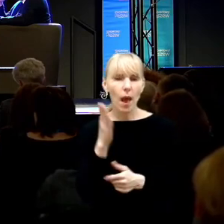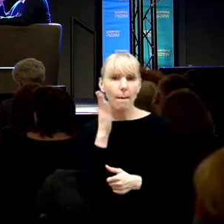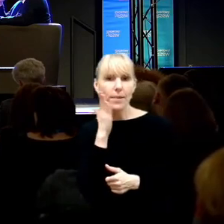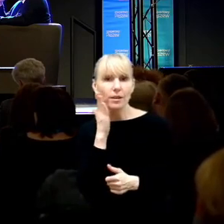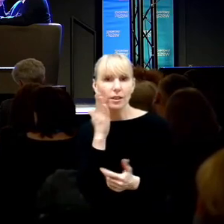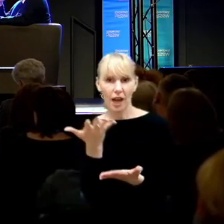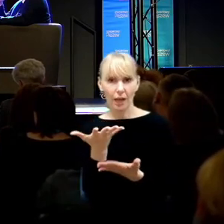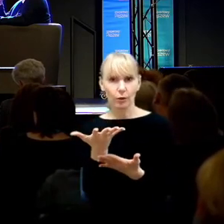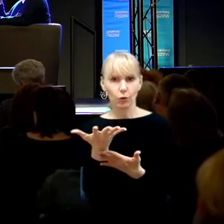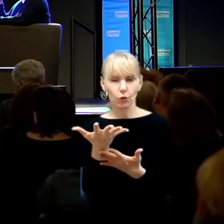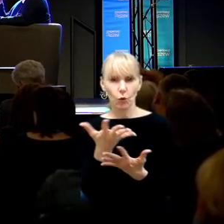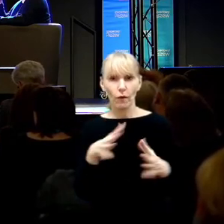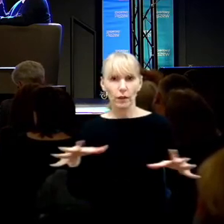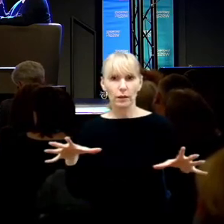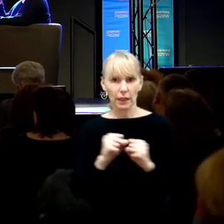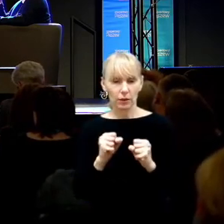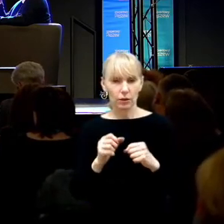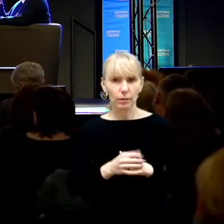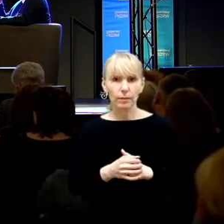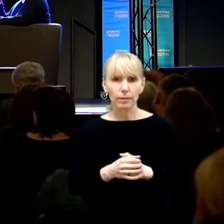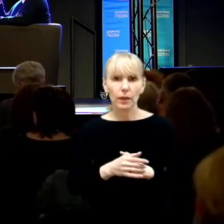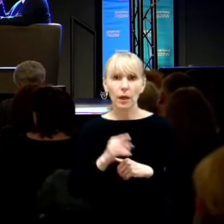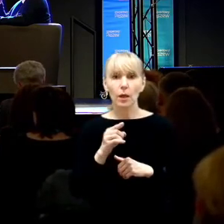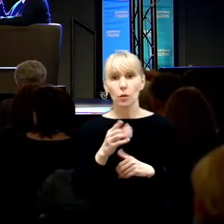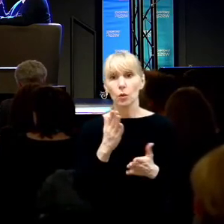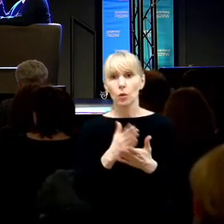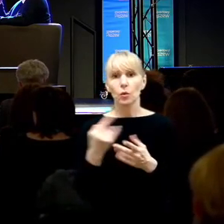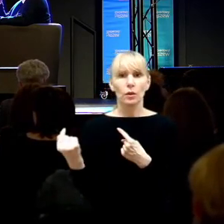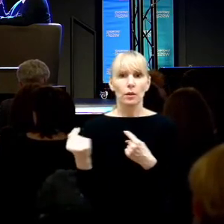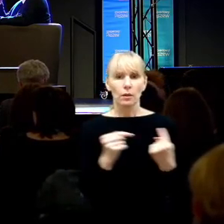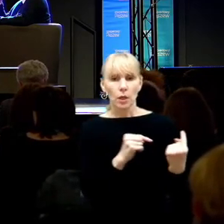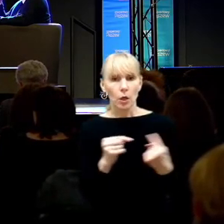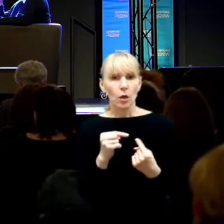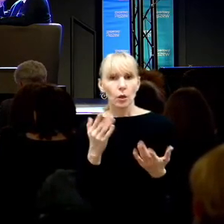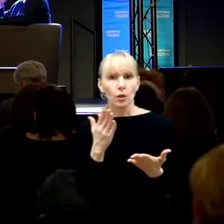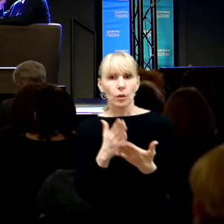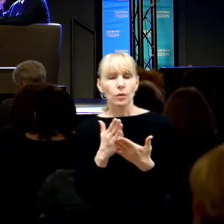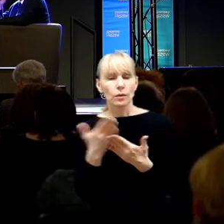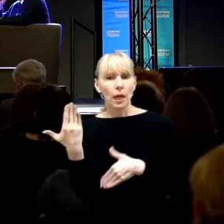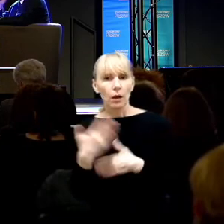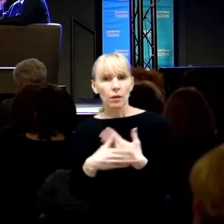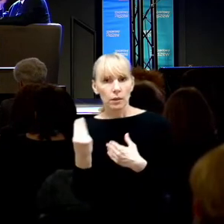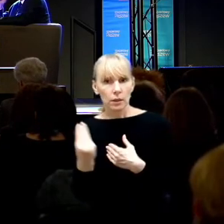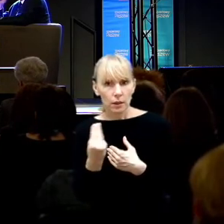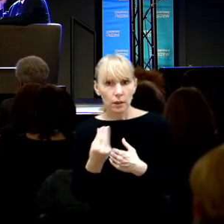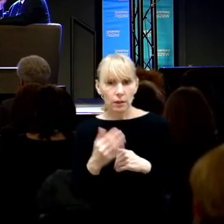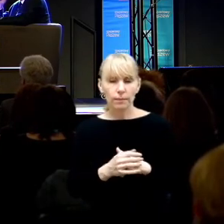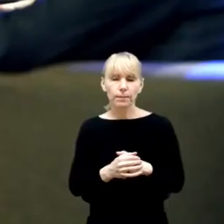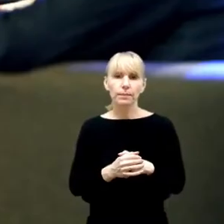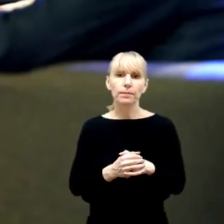Poruszaliśmy trochę w tej dyskusji, a już dochodzimy powoli do końca, ale oczywiście będziemy mieć też kilka minut na pytania,